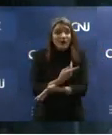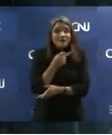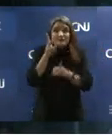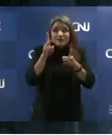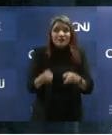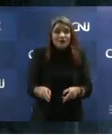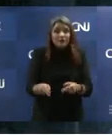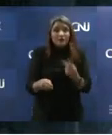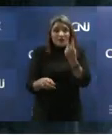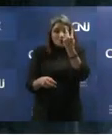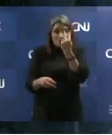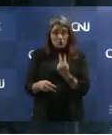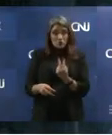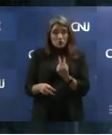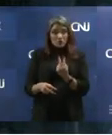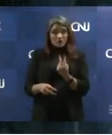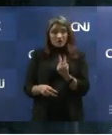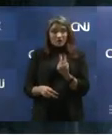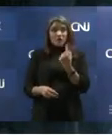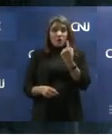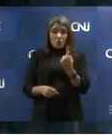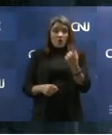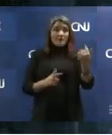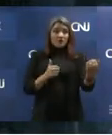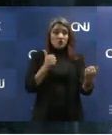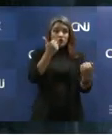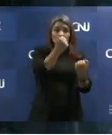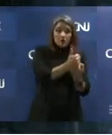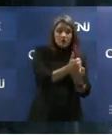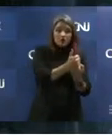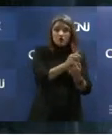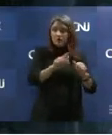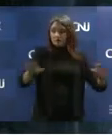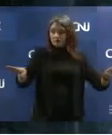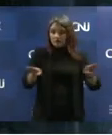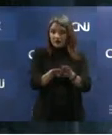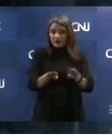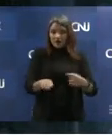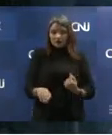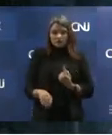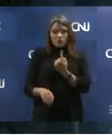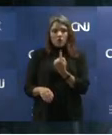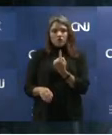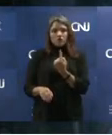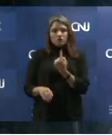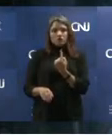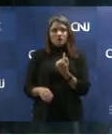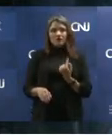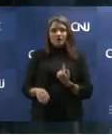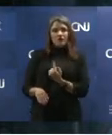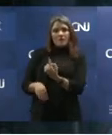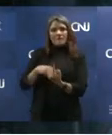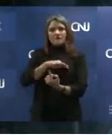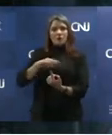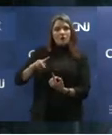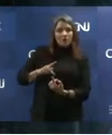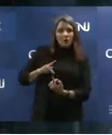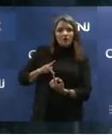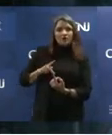a primeira vai repor a paridade e a segunda deve ir ao ministério puro para que se inverta a superioridade ocasional.